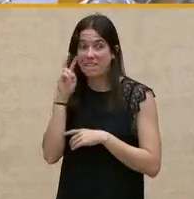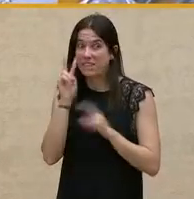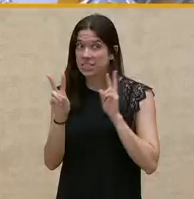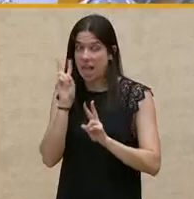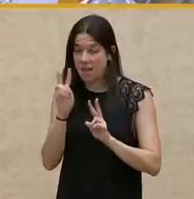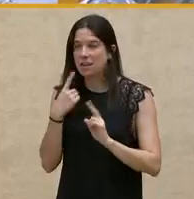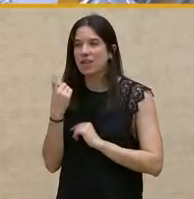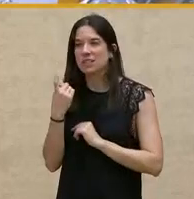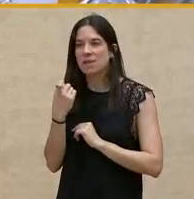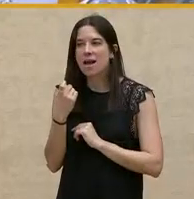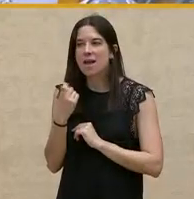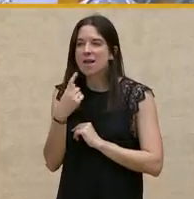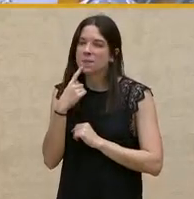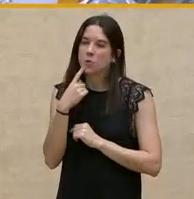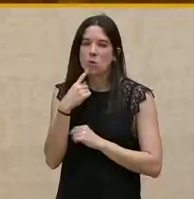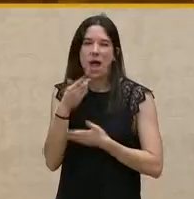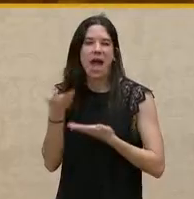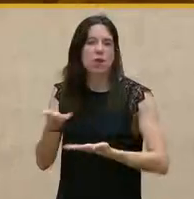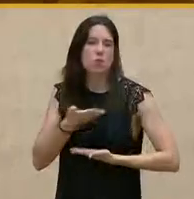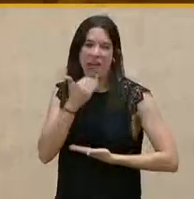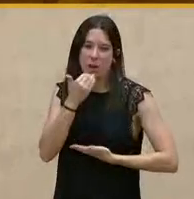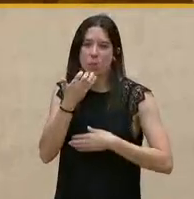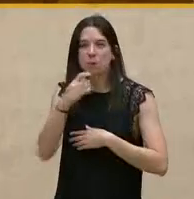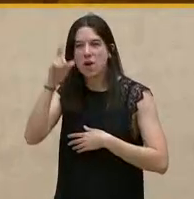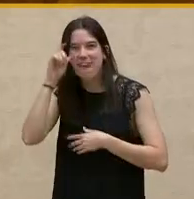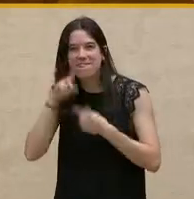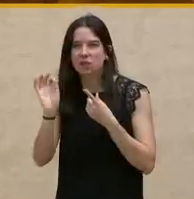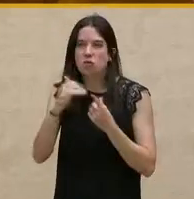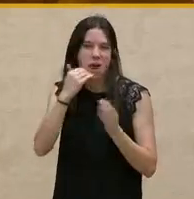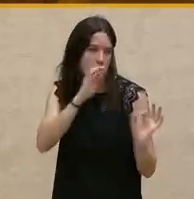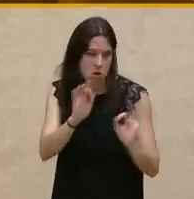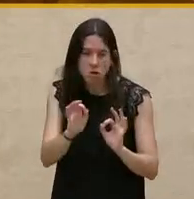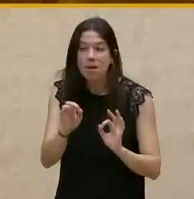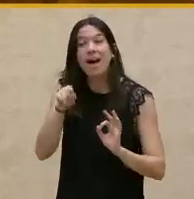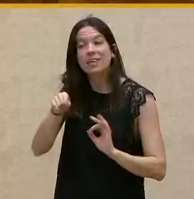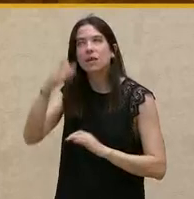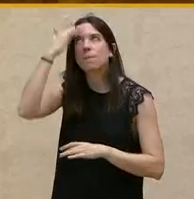tener algún soporte, a nivel de gafas, a nivel de algo, y allí me detectaron que era síndrome